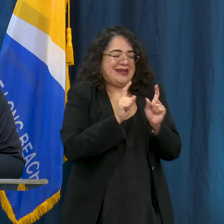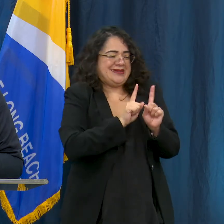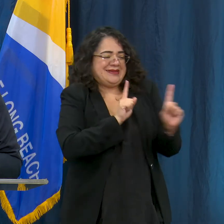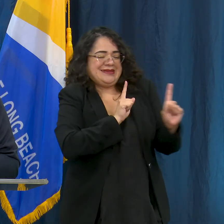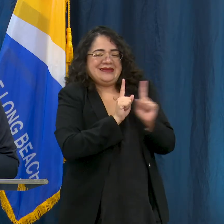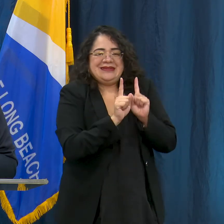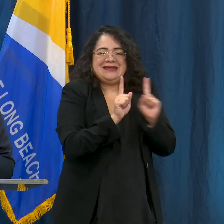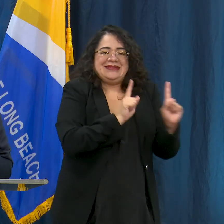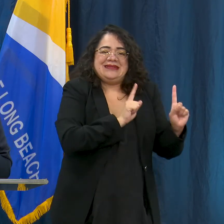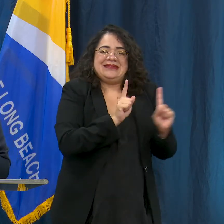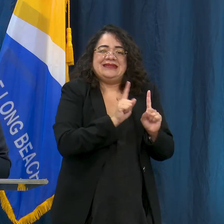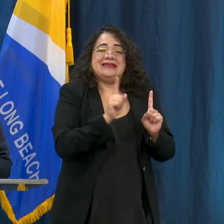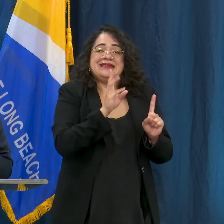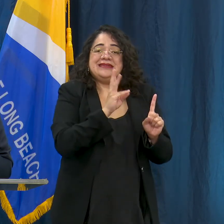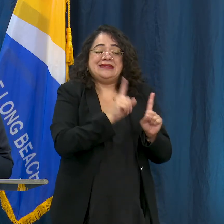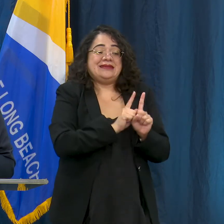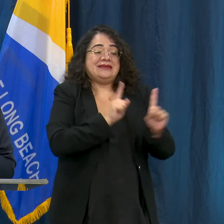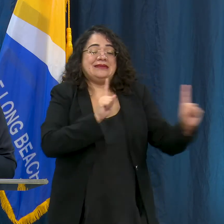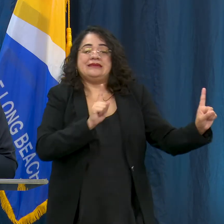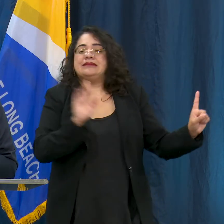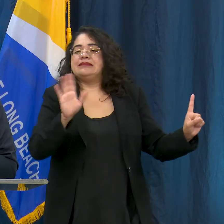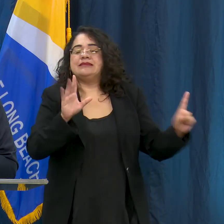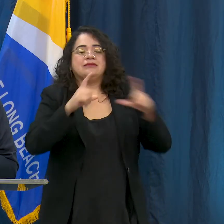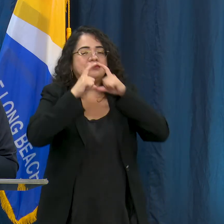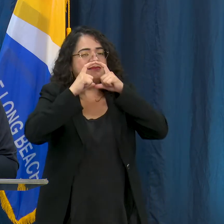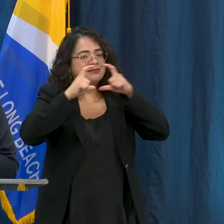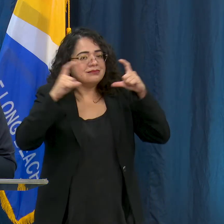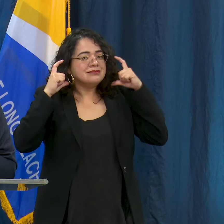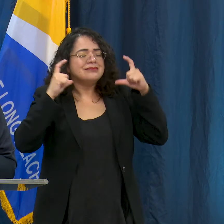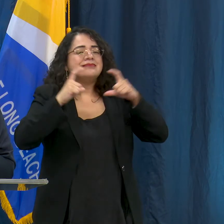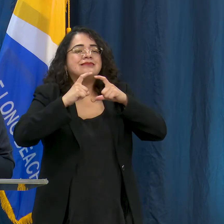momento physique Odessa SP s también es importante y recorrido seguir usando la